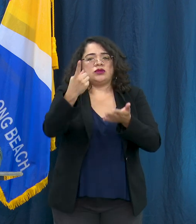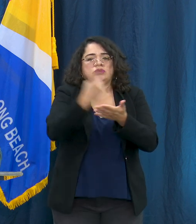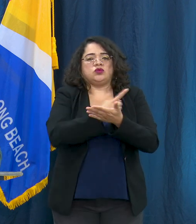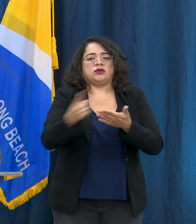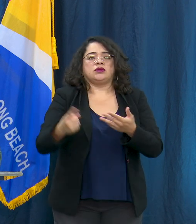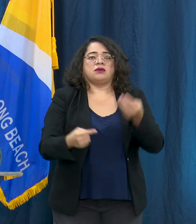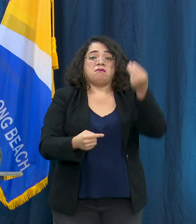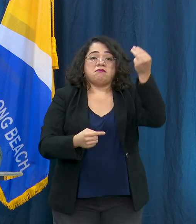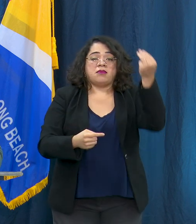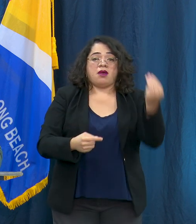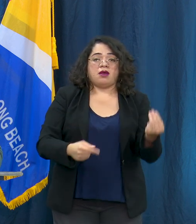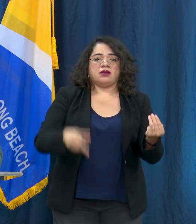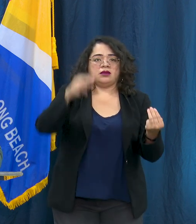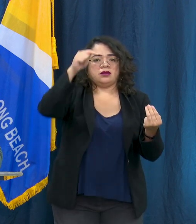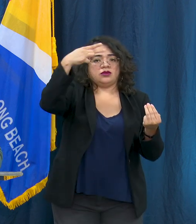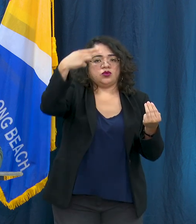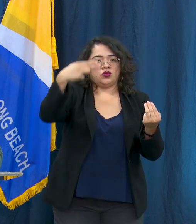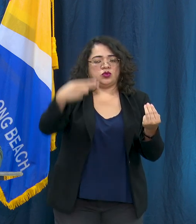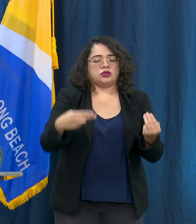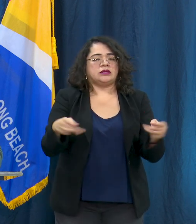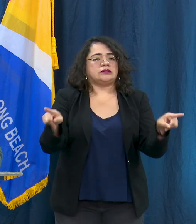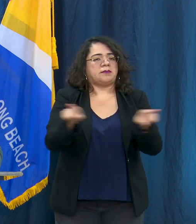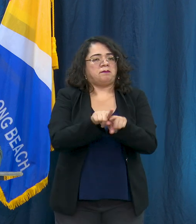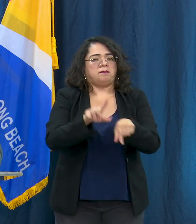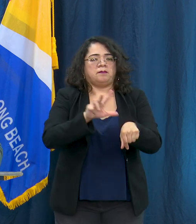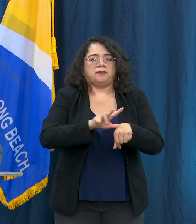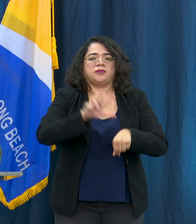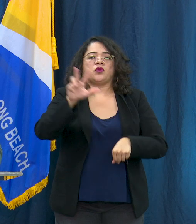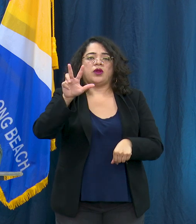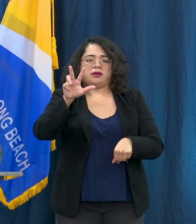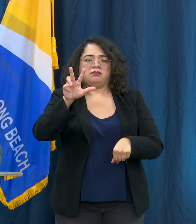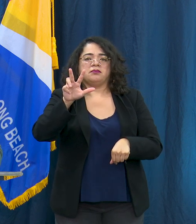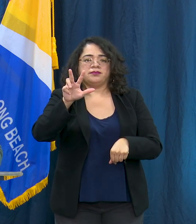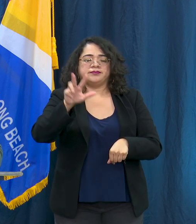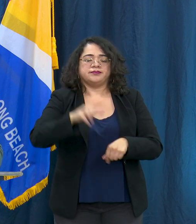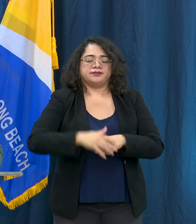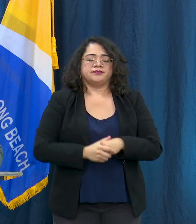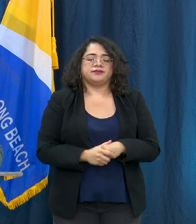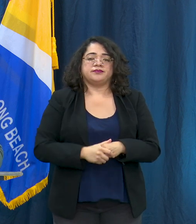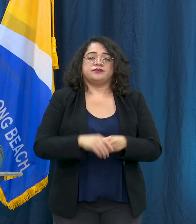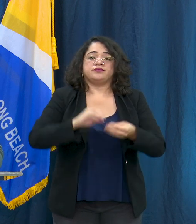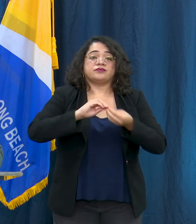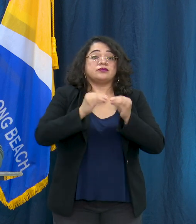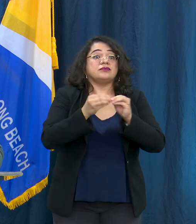vamos a tener las el lunes y el jueves do estas números del coronavirus um